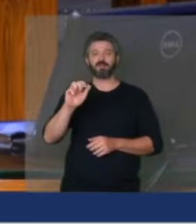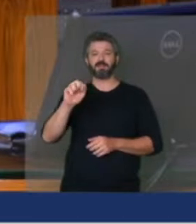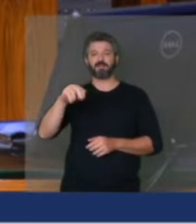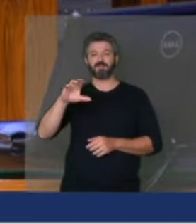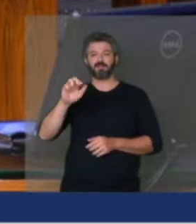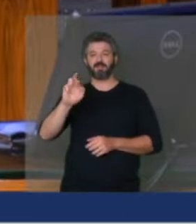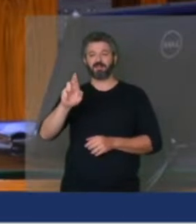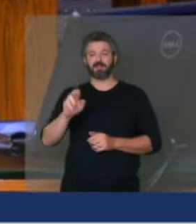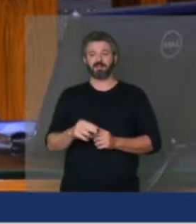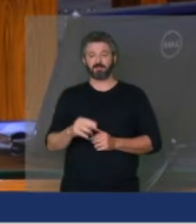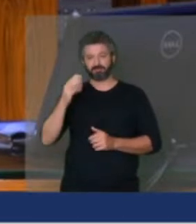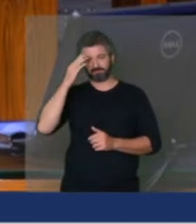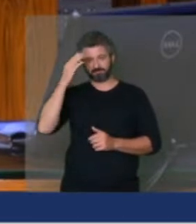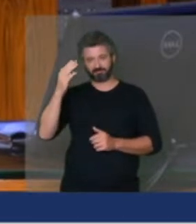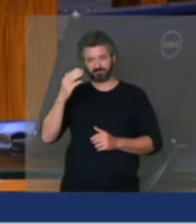ATENÇÃO. A APROVAÇÃO DA